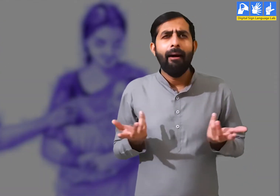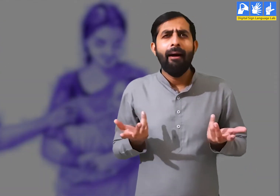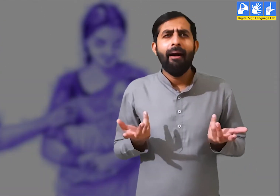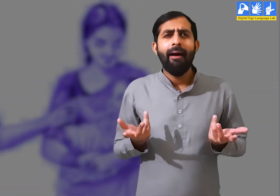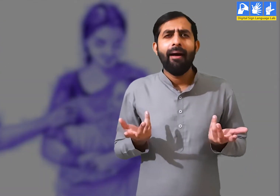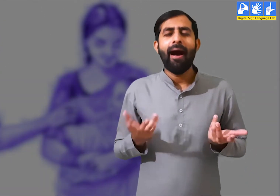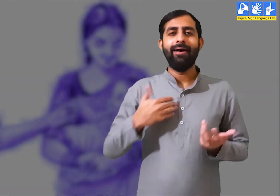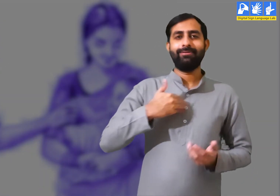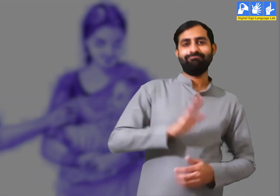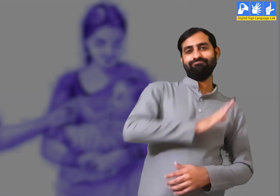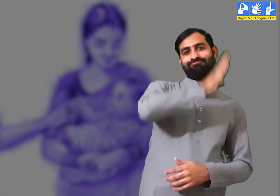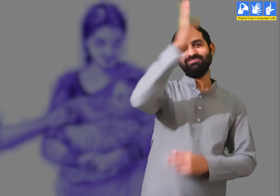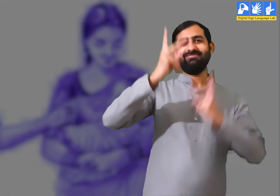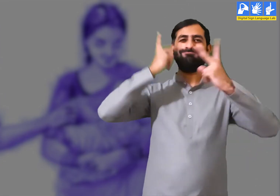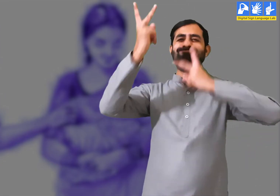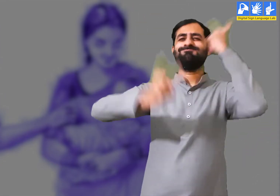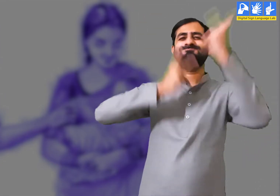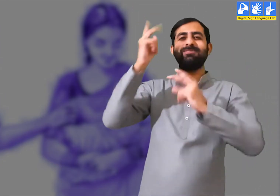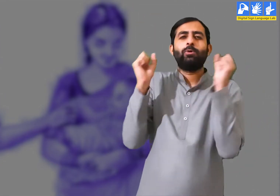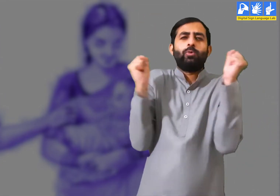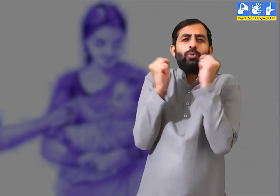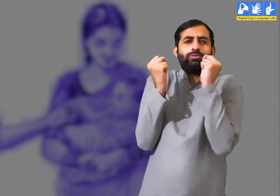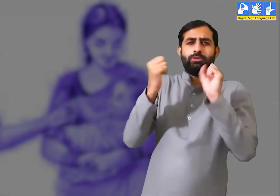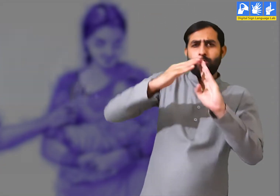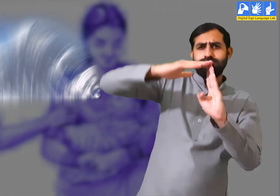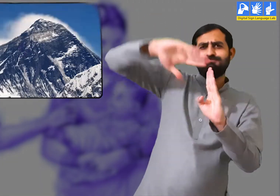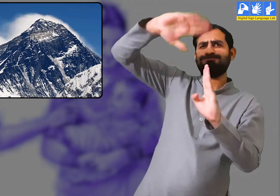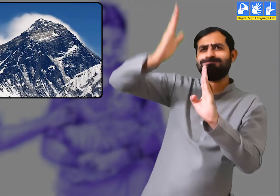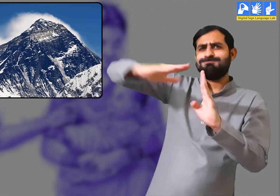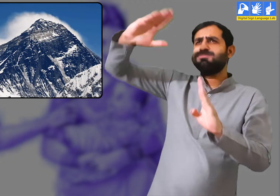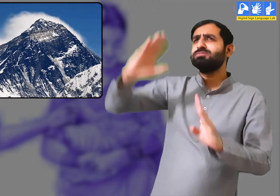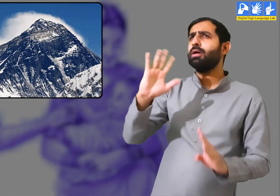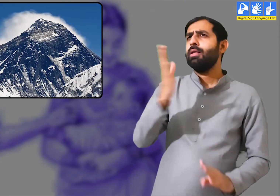हम सभी बर्फीले पहाड़ो का दृश्य देखने के लिए सफर पर जाते हैं।